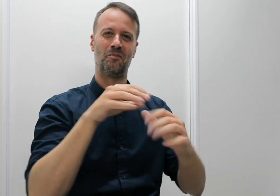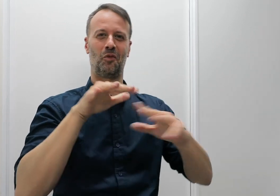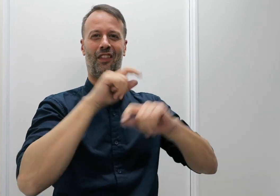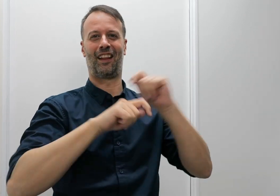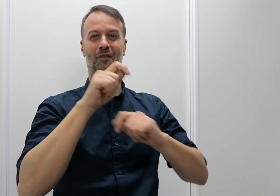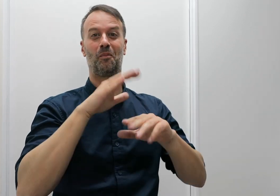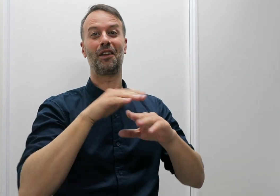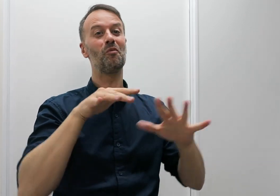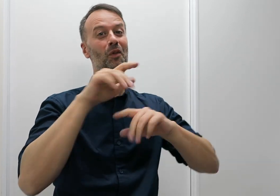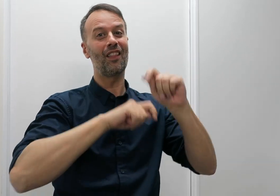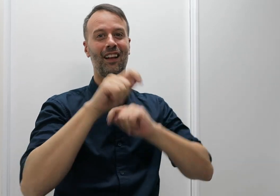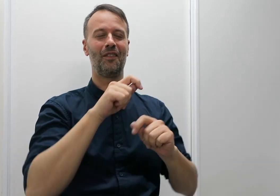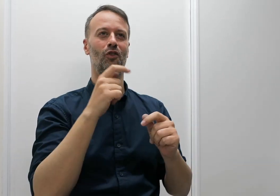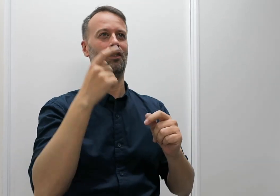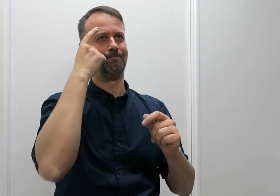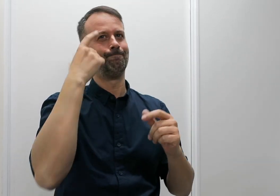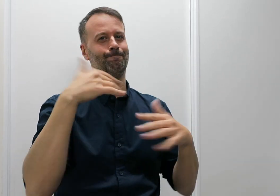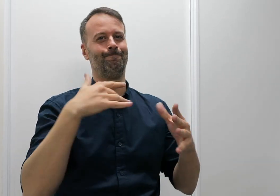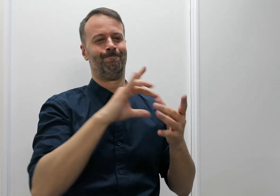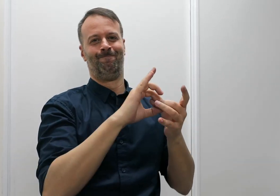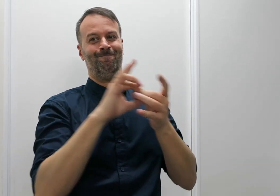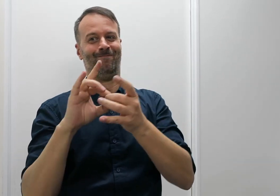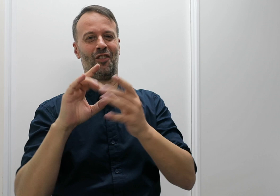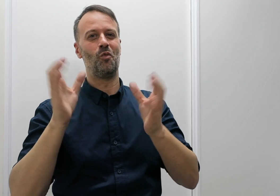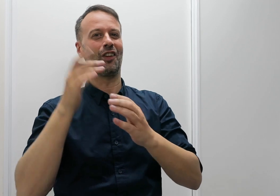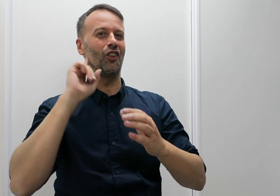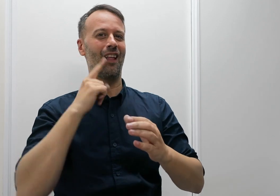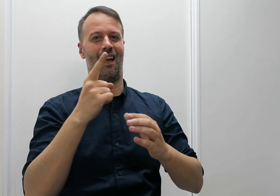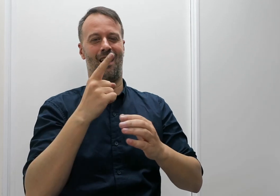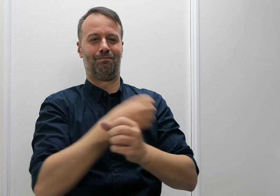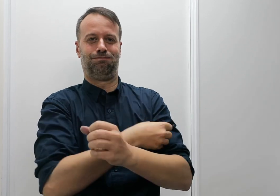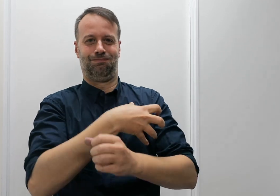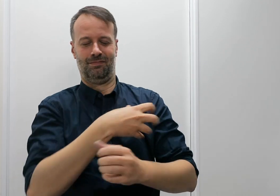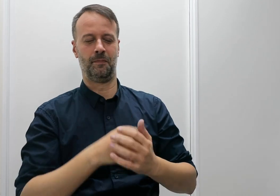en el movimiento asociativo, porque éste está muy ligado al empoderamiento de la comunidad sorda.